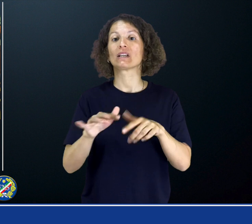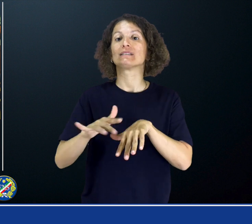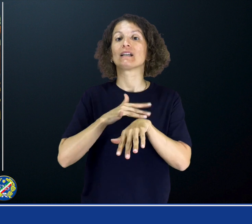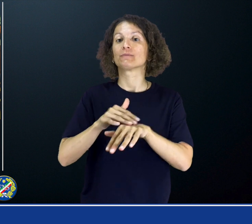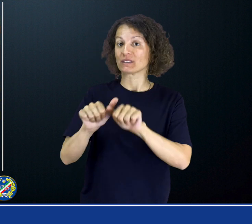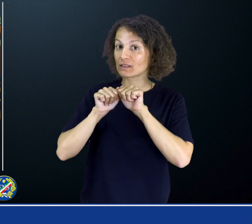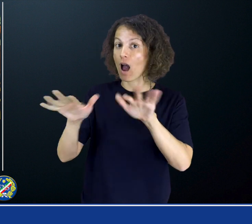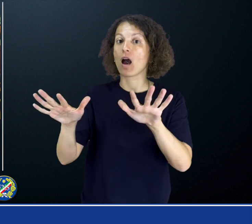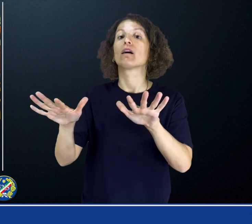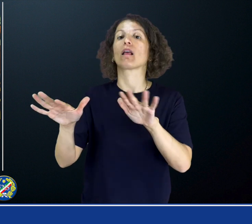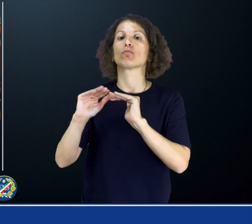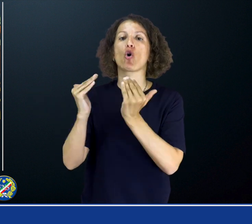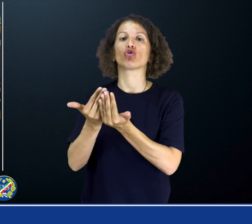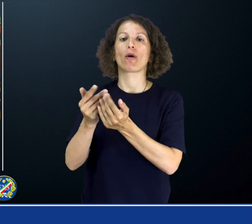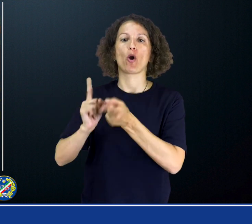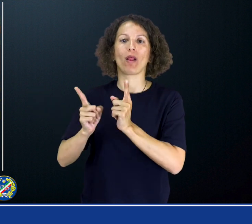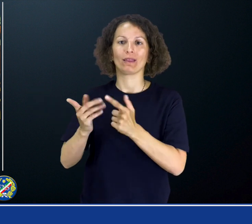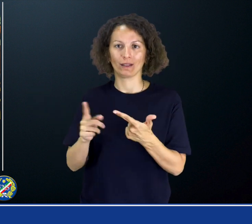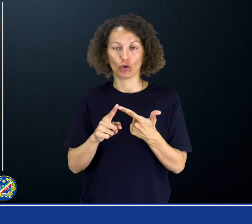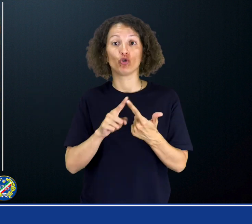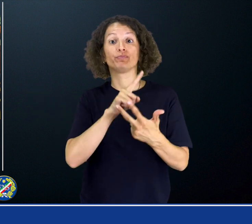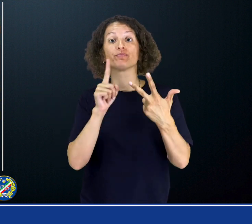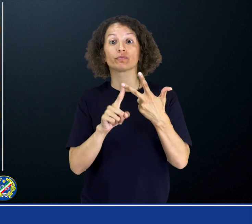2) sensibilizzare il mondo politico;